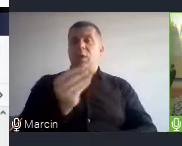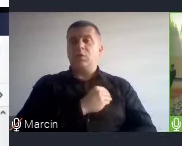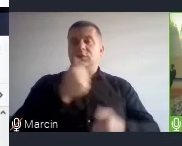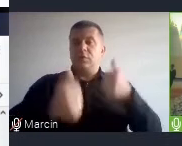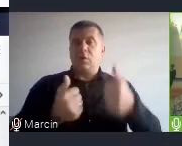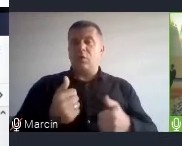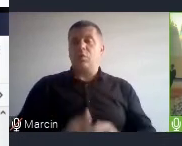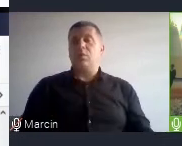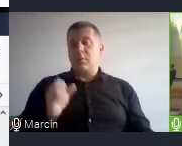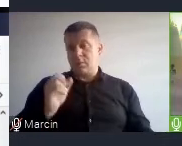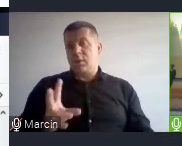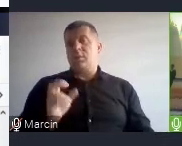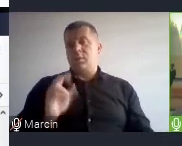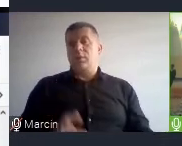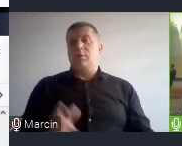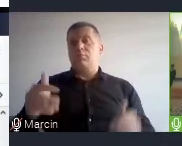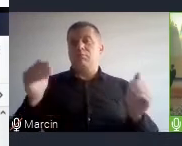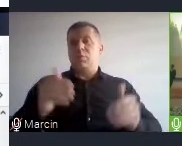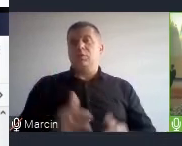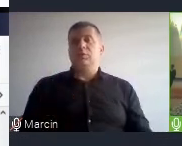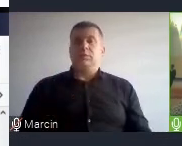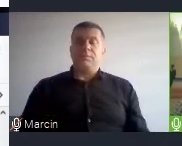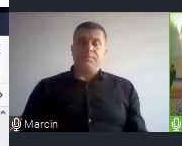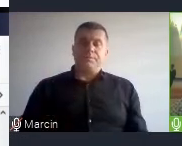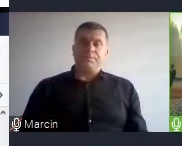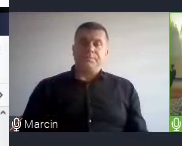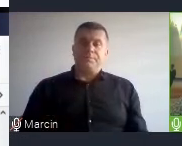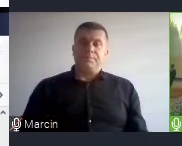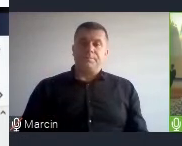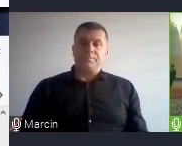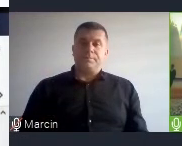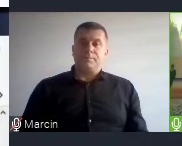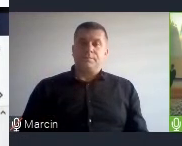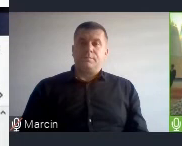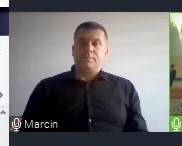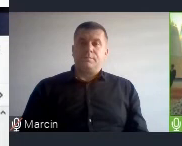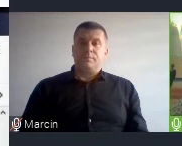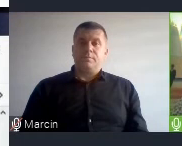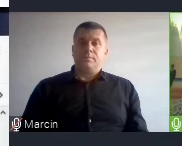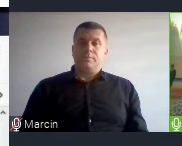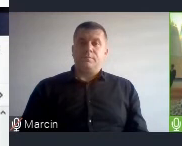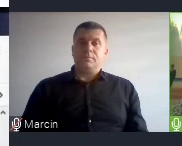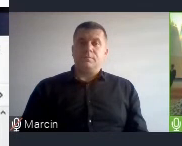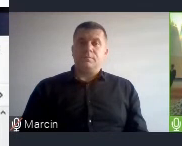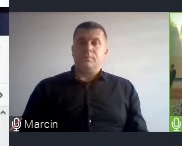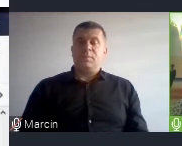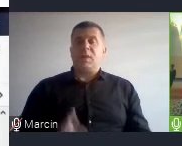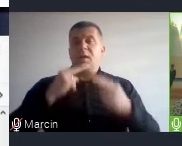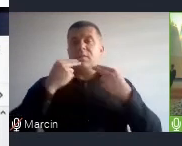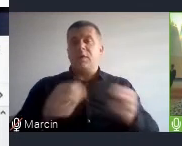wtedy jak najbardziej może to wystąpić. Proszę Państwa, wracamy do prezentacji.